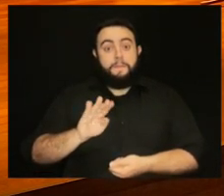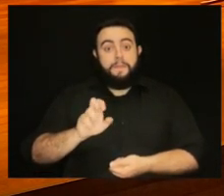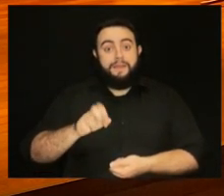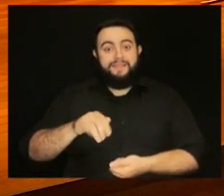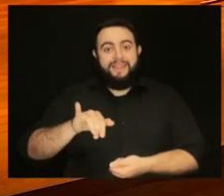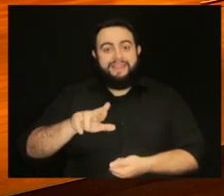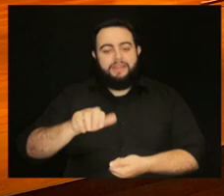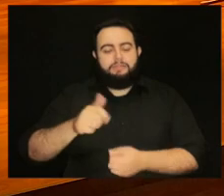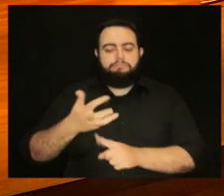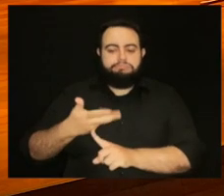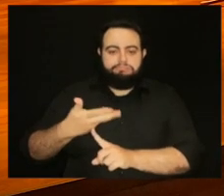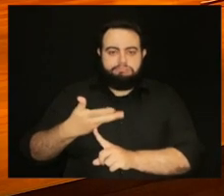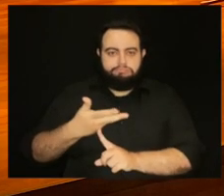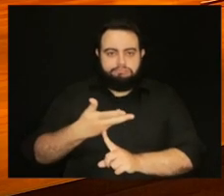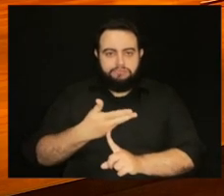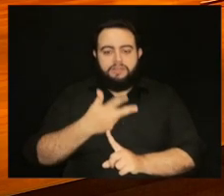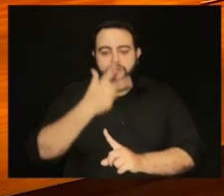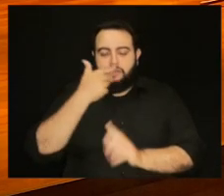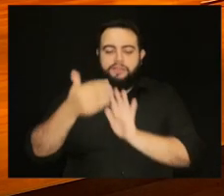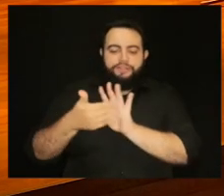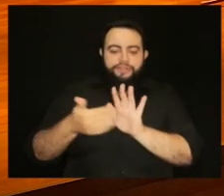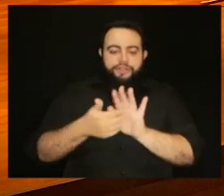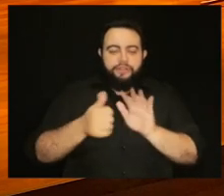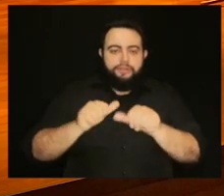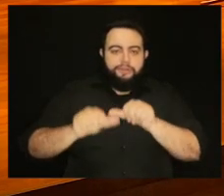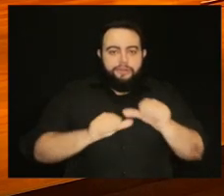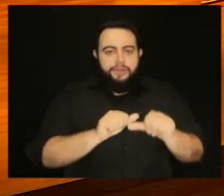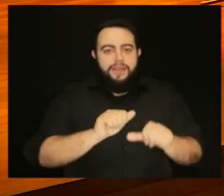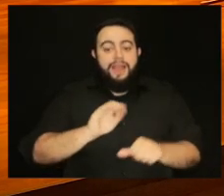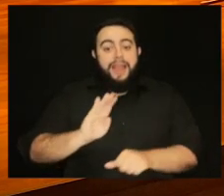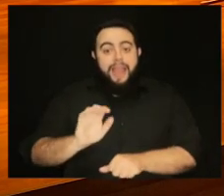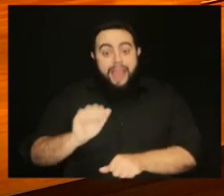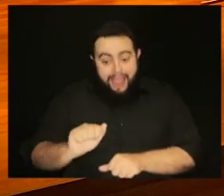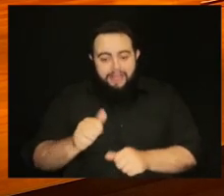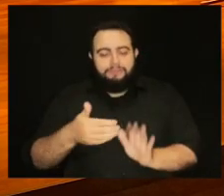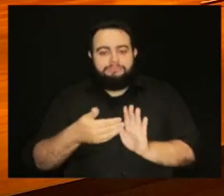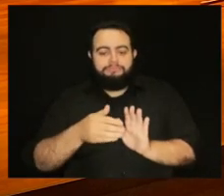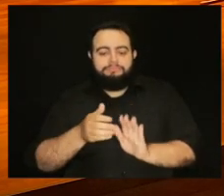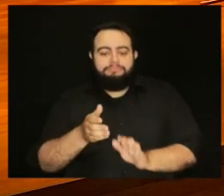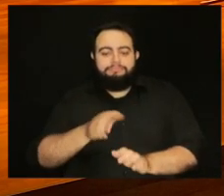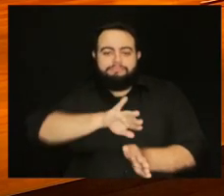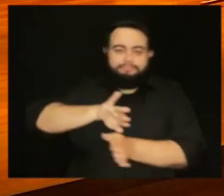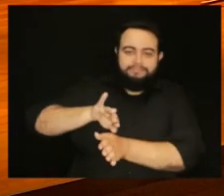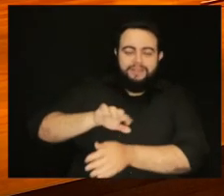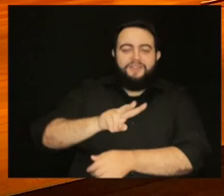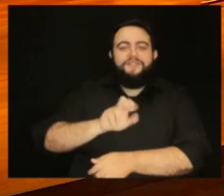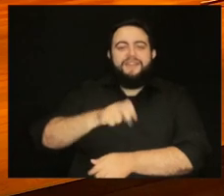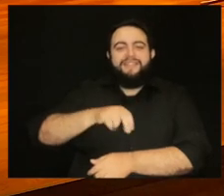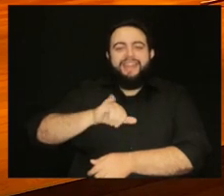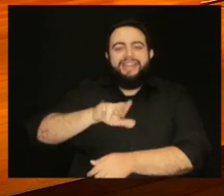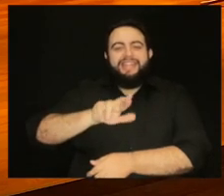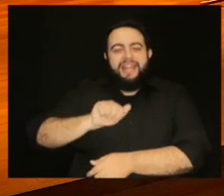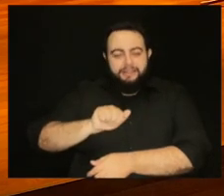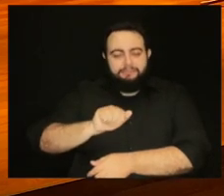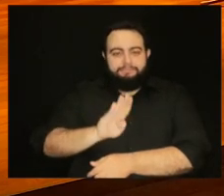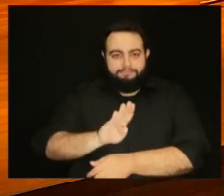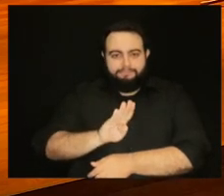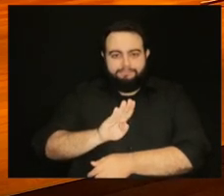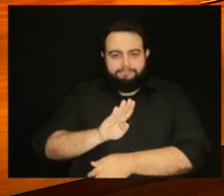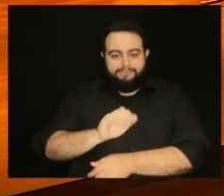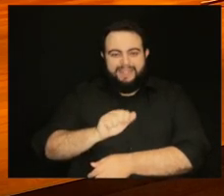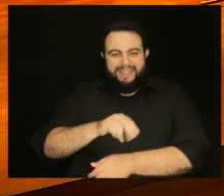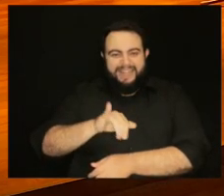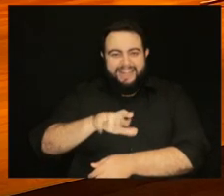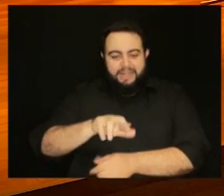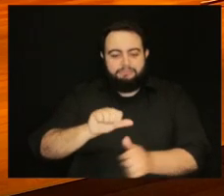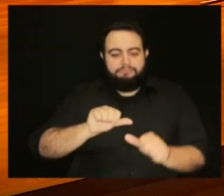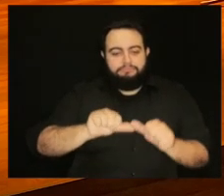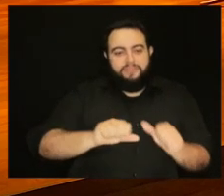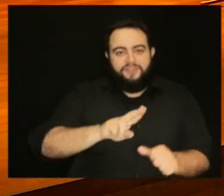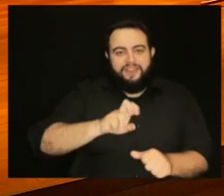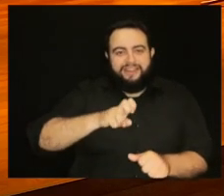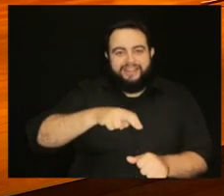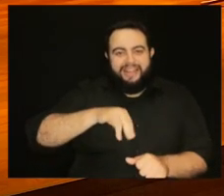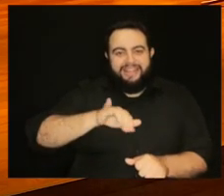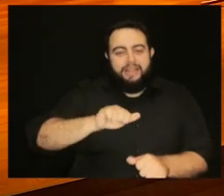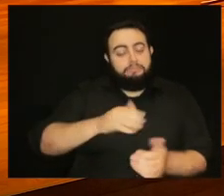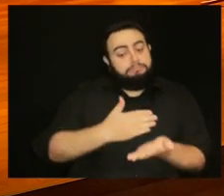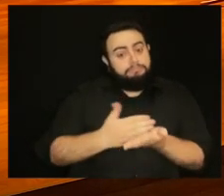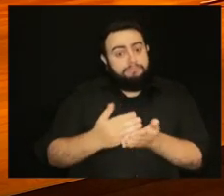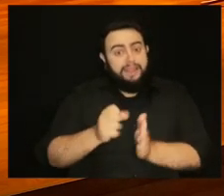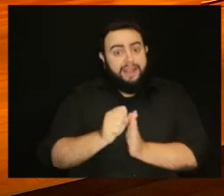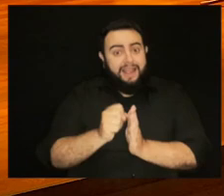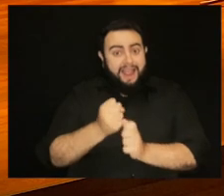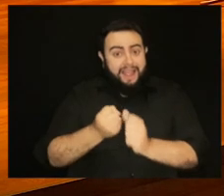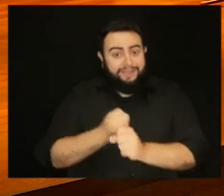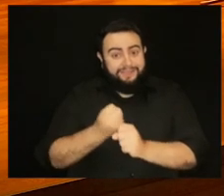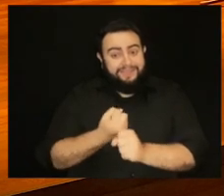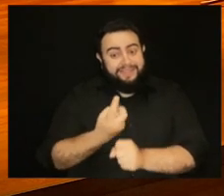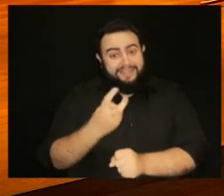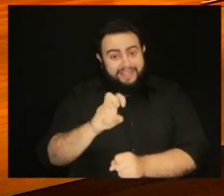acelerada e começa a ser chamada de A Vaneira. Logo, de Vaneira, e a partir dos anos 50 ela é acelerada